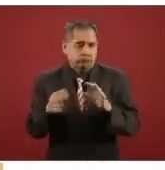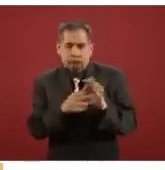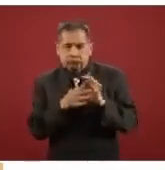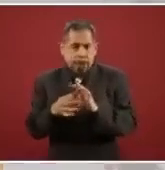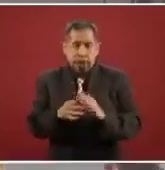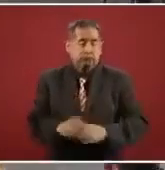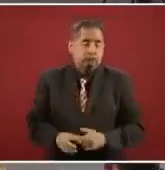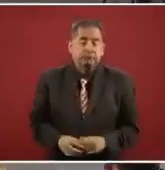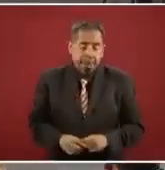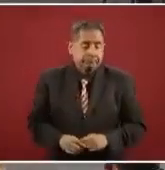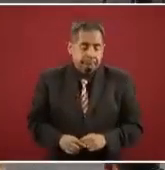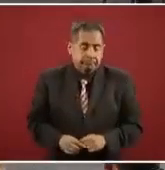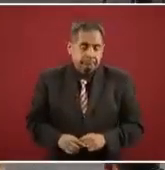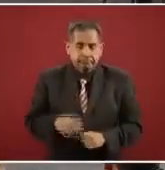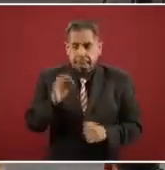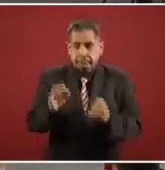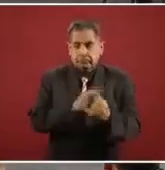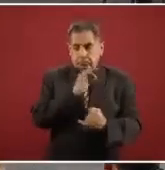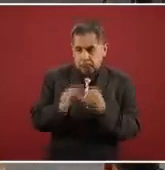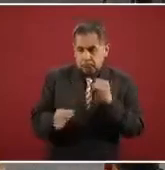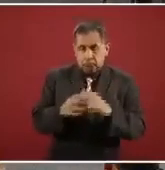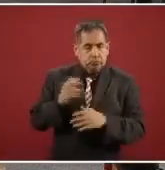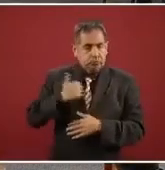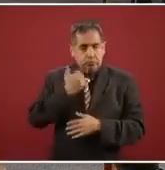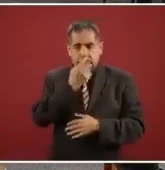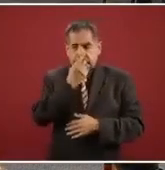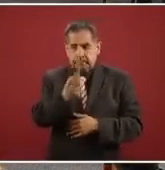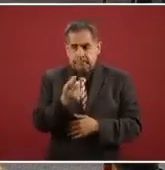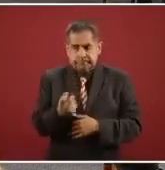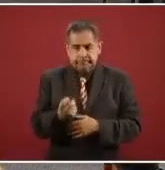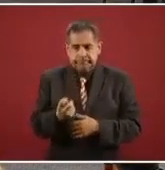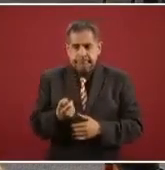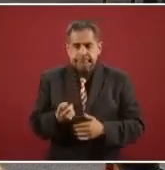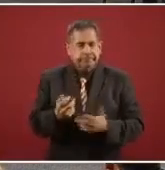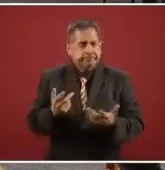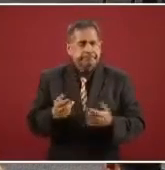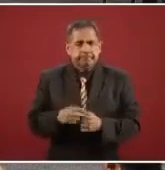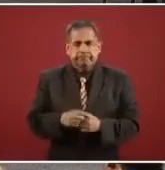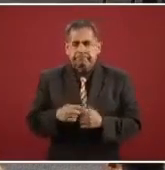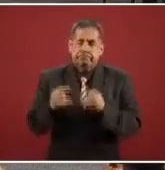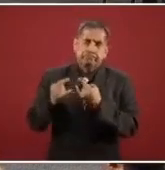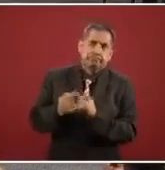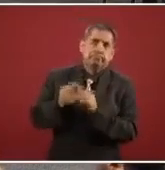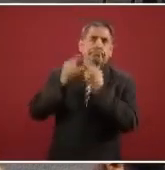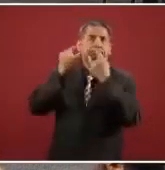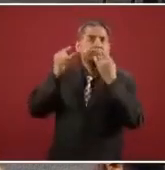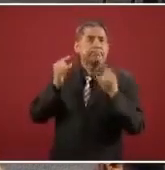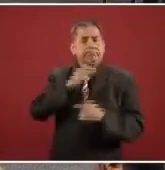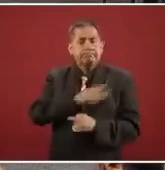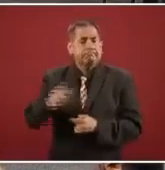Finalmente yo quiero decirles que este ha sido una jornada histórica por varias razones: